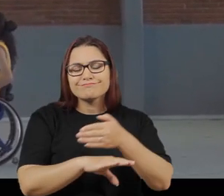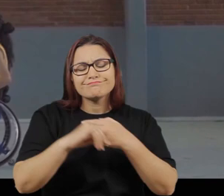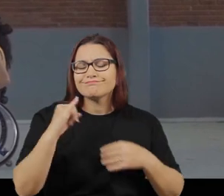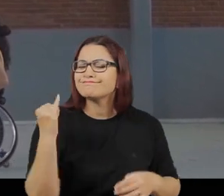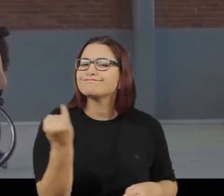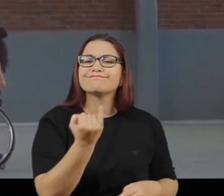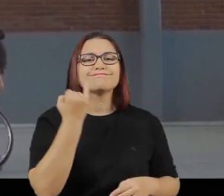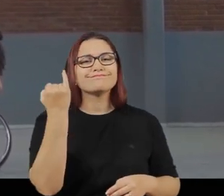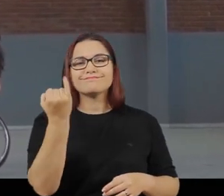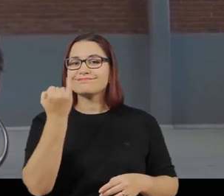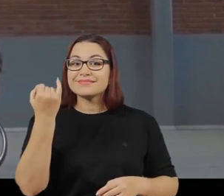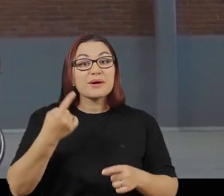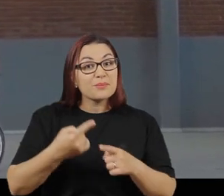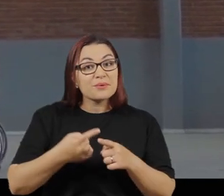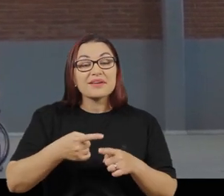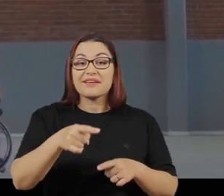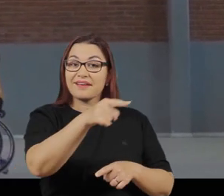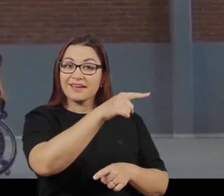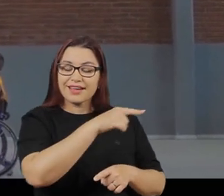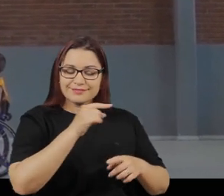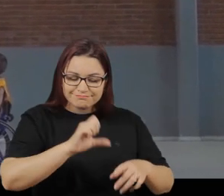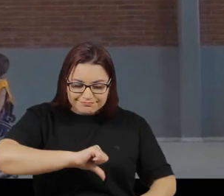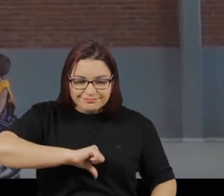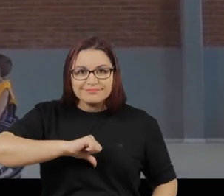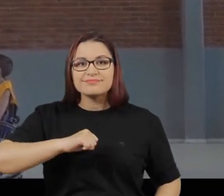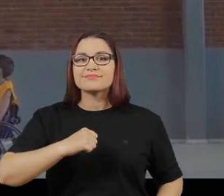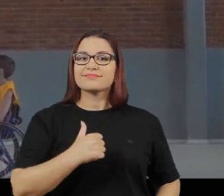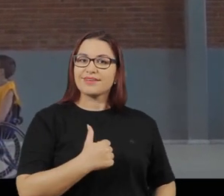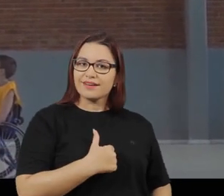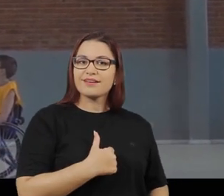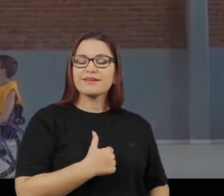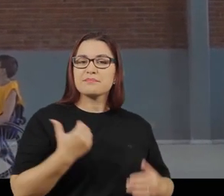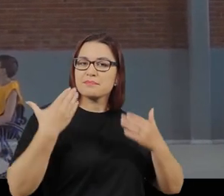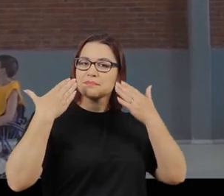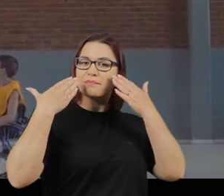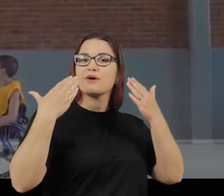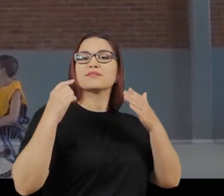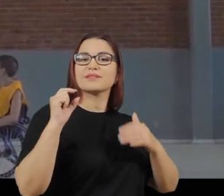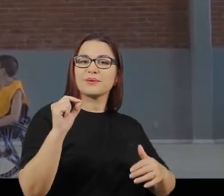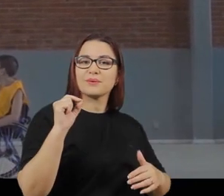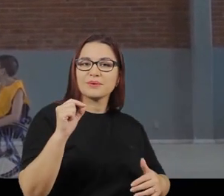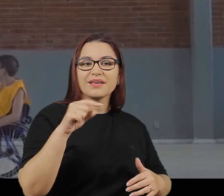máxima importância, porque além da autoestima, é mostrar